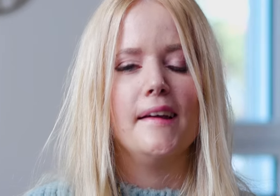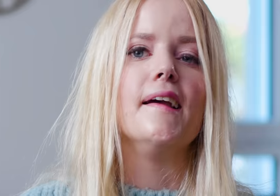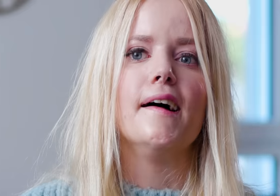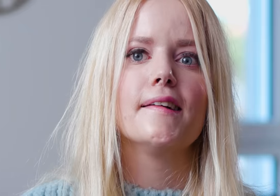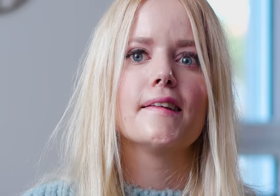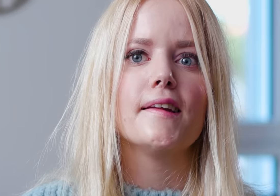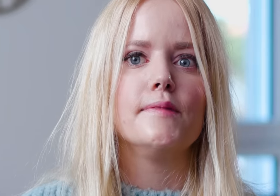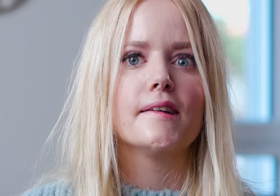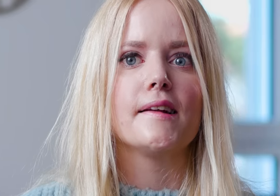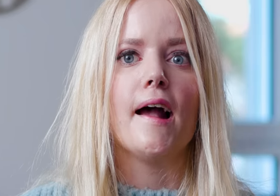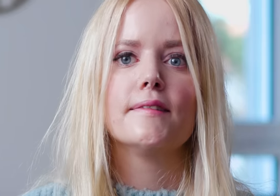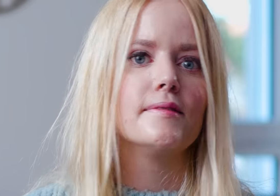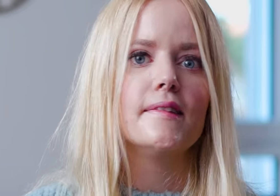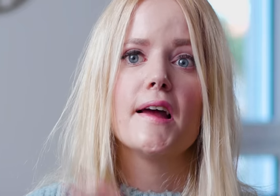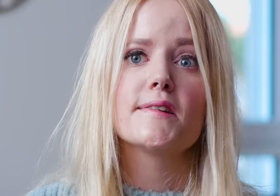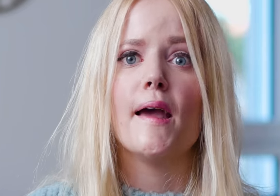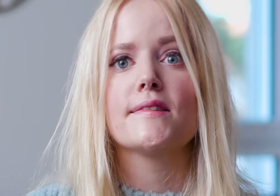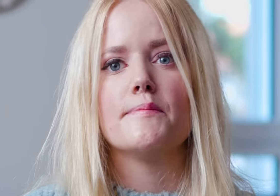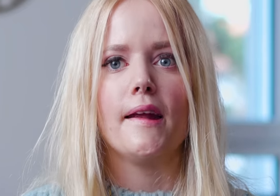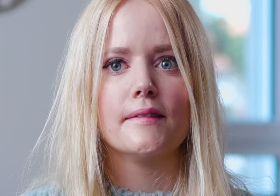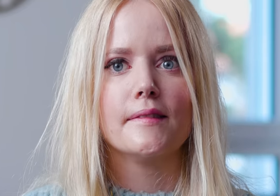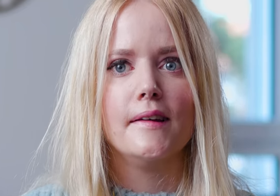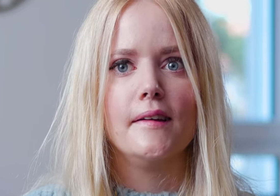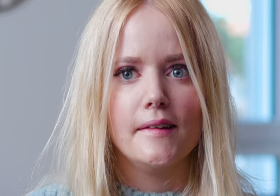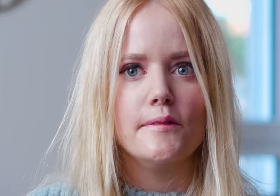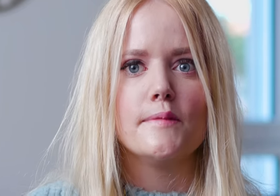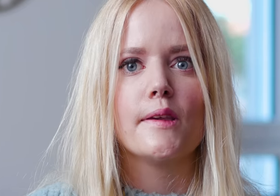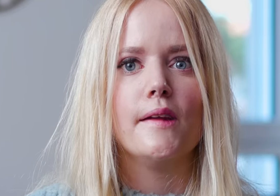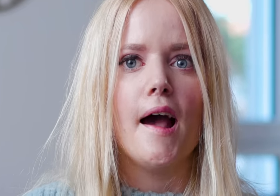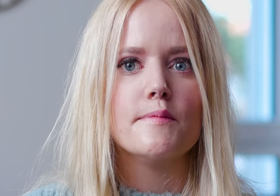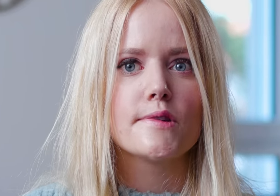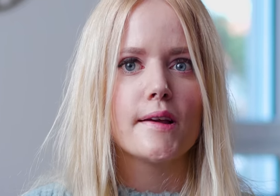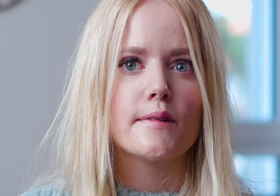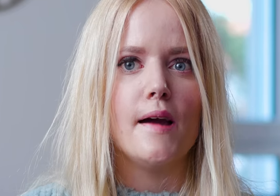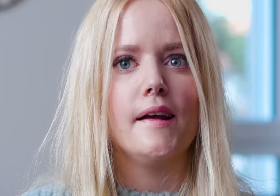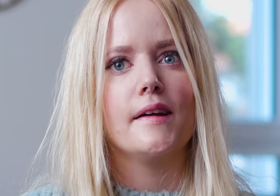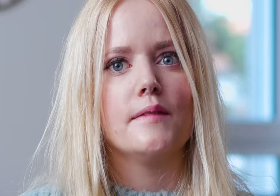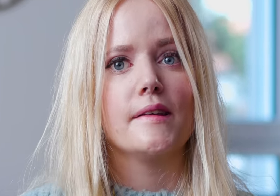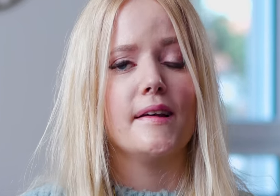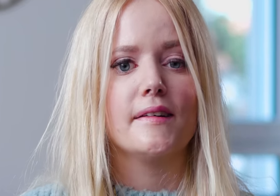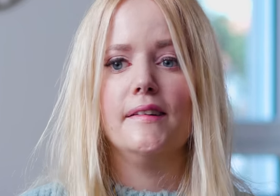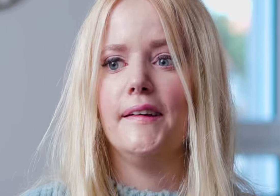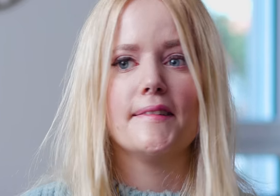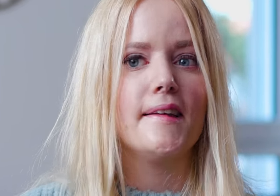Ja, die haben dann gesagt: "Schmerztabletten." Wollten mich wieder heimschicken. Meine Eltern haben gesagt: